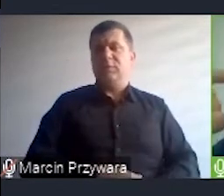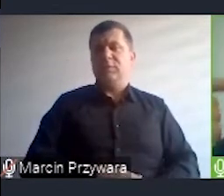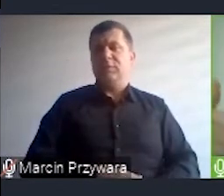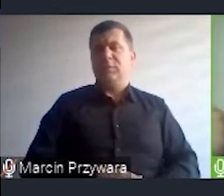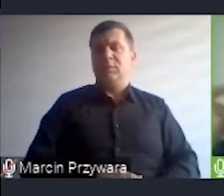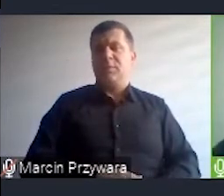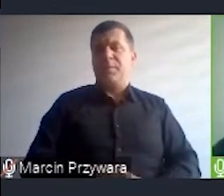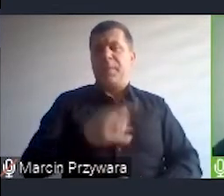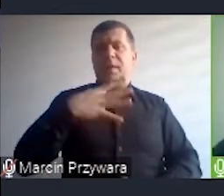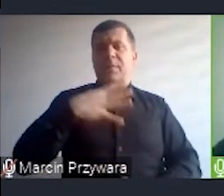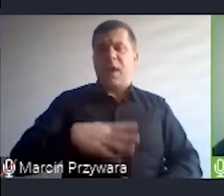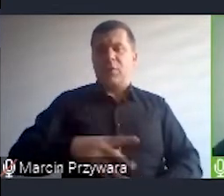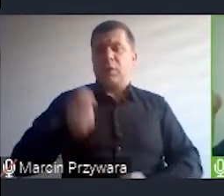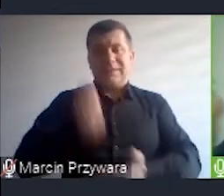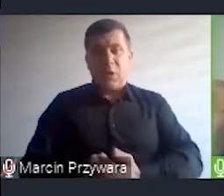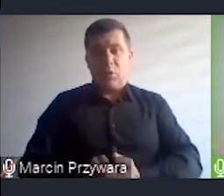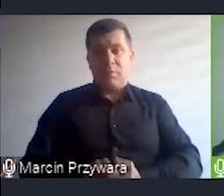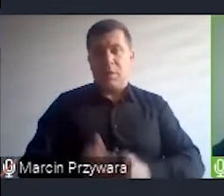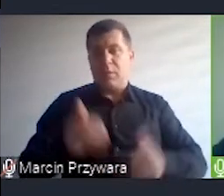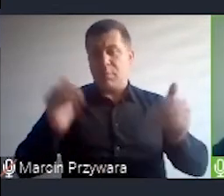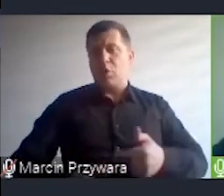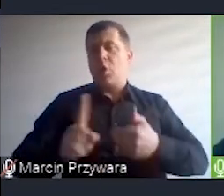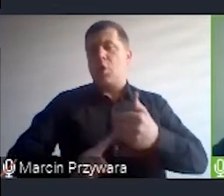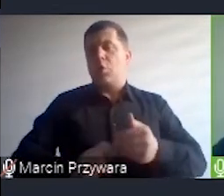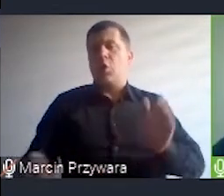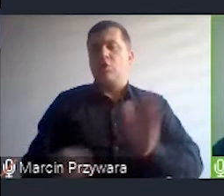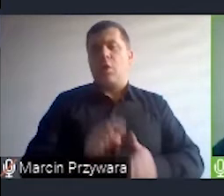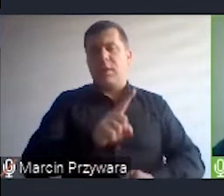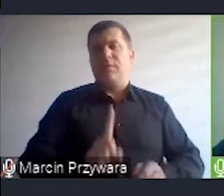i wartość zakupu mogę rozliczyć wyłącznie do tej wysokości.